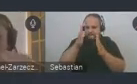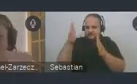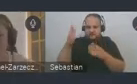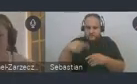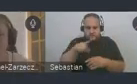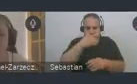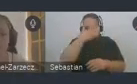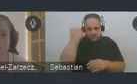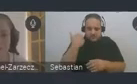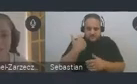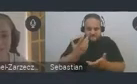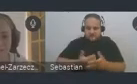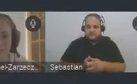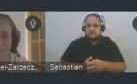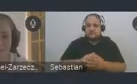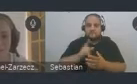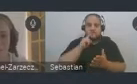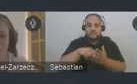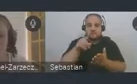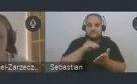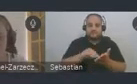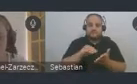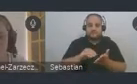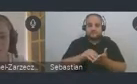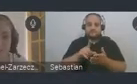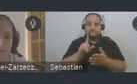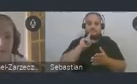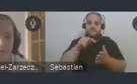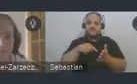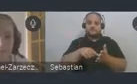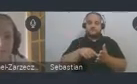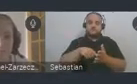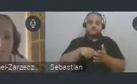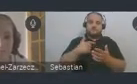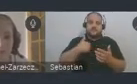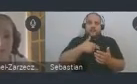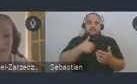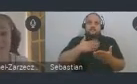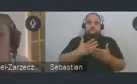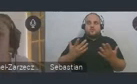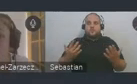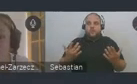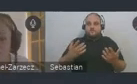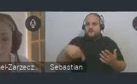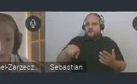To jest też to, co o czym pisaliście: coś, co dla nas jest oczywiste, nie dla każdego takie może być.